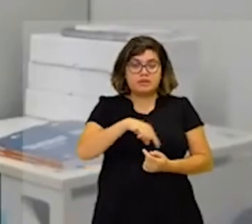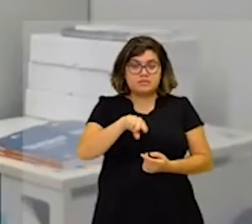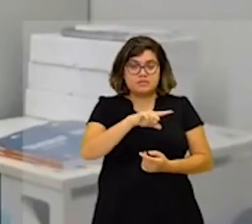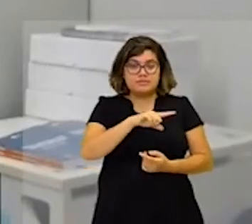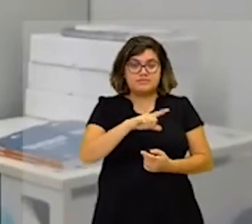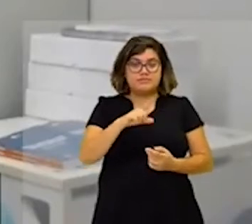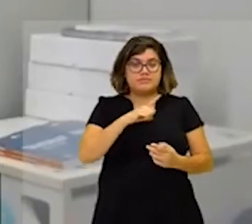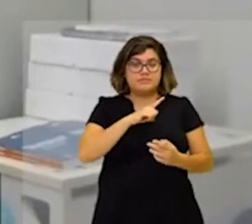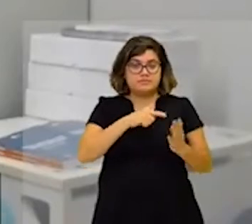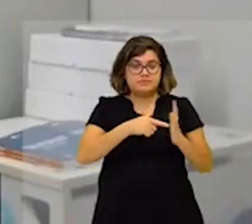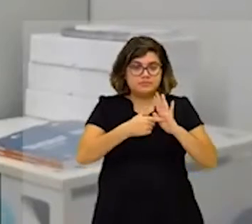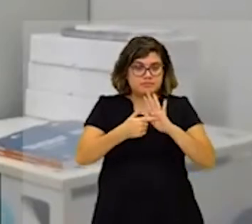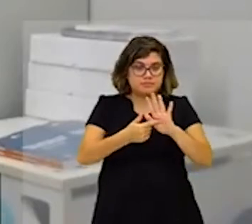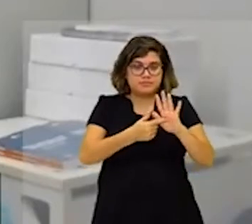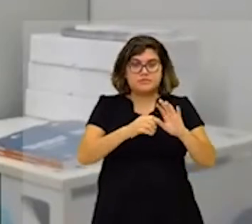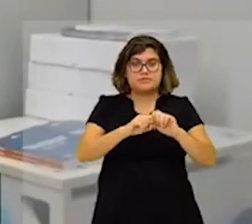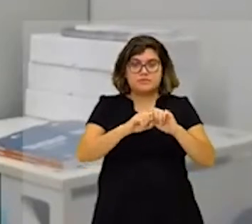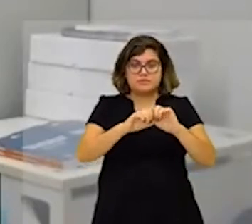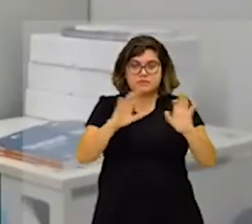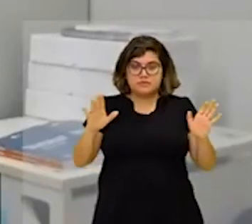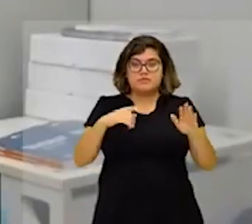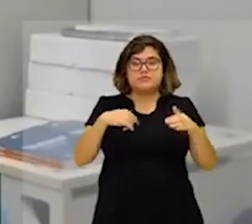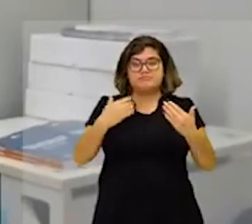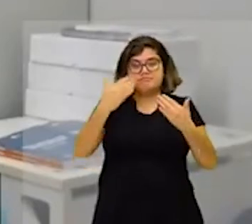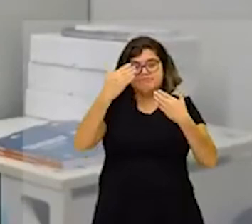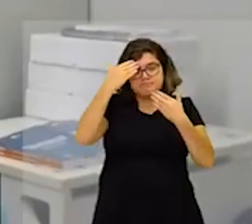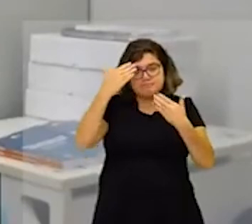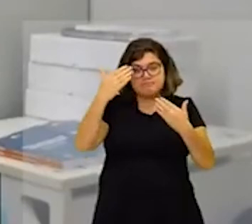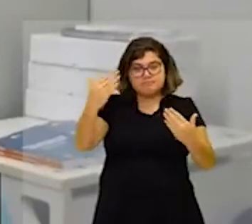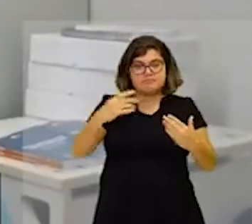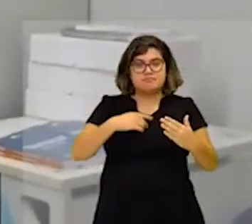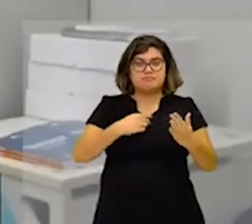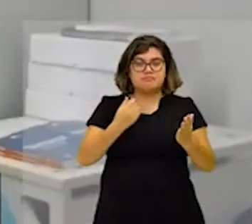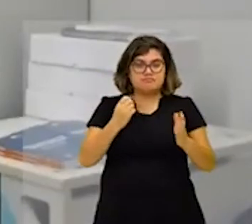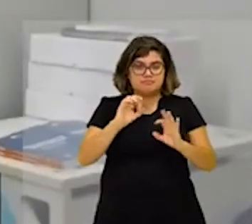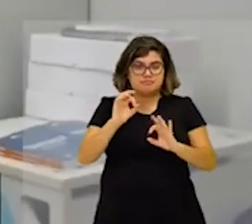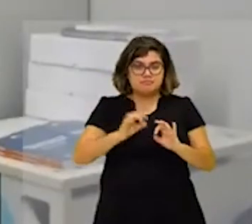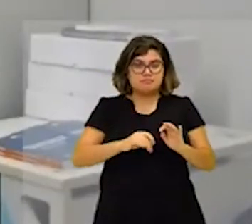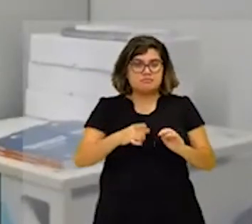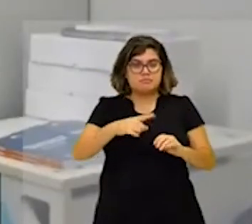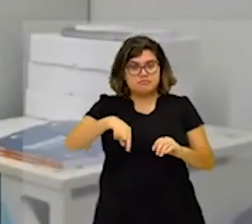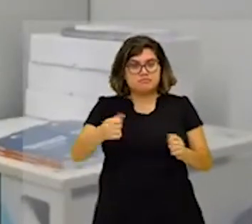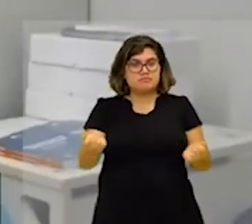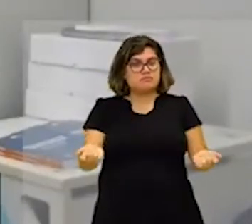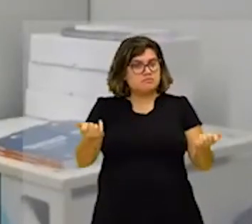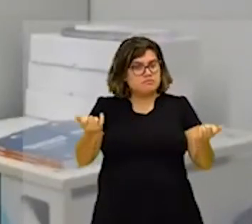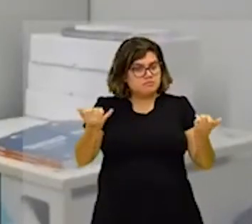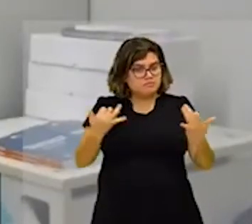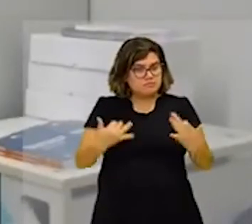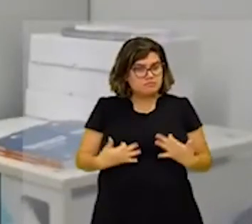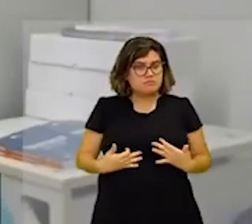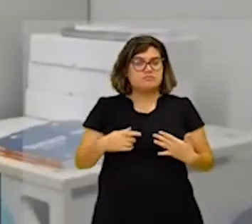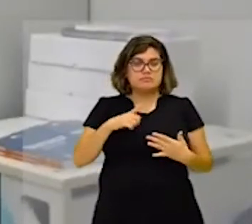essa experiência é da análise das bancas gente identificação é utilizada nas políticas de cotas